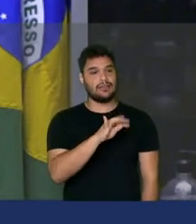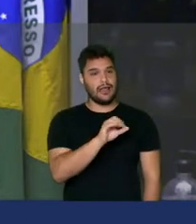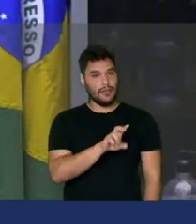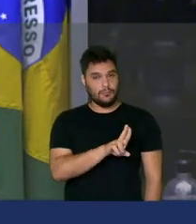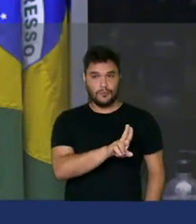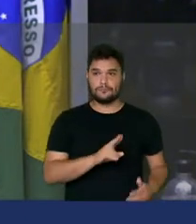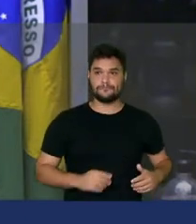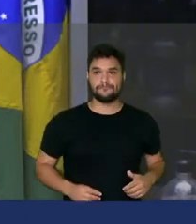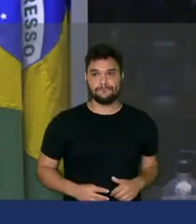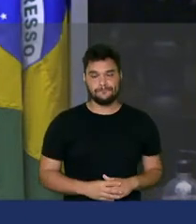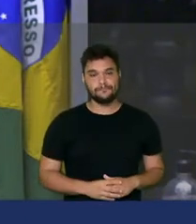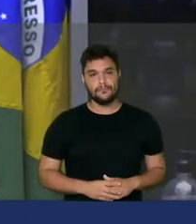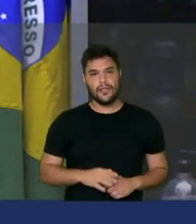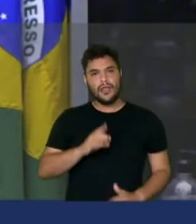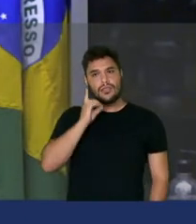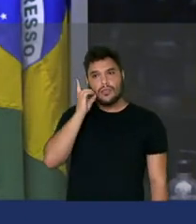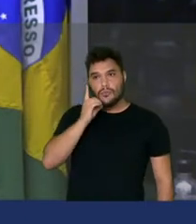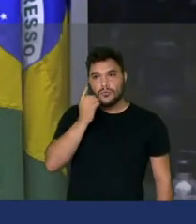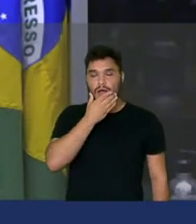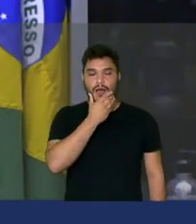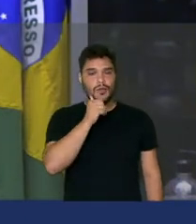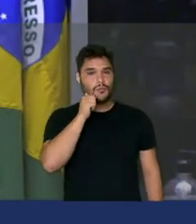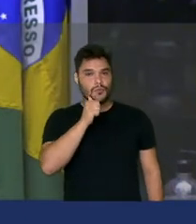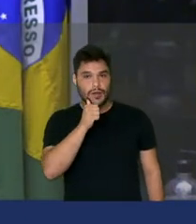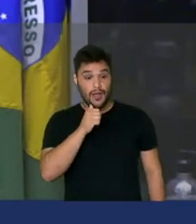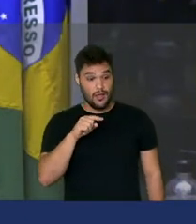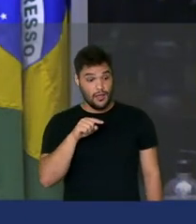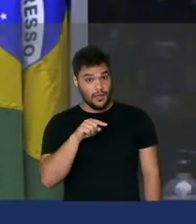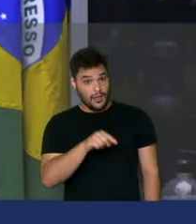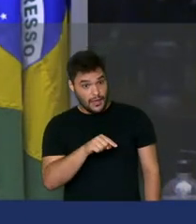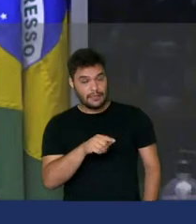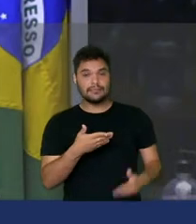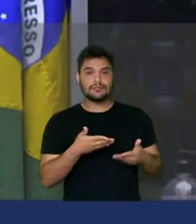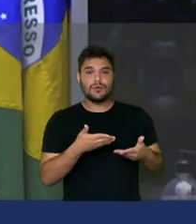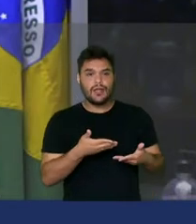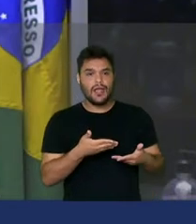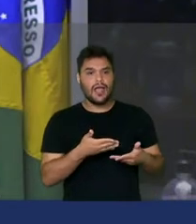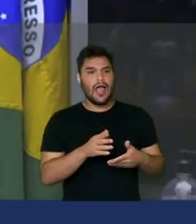ENERGIA DE ITAIPU. CONTUDO, SENHORES, DEPUTADO E DEPUTADAS, ESSE LADO DA GESTÃO DE PESSOAS DOS